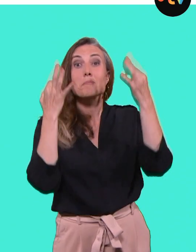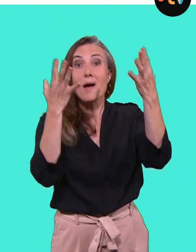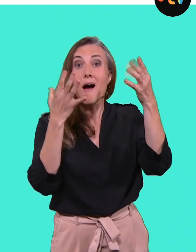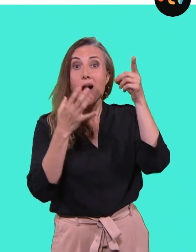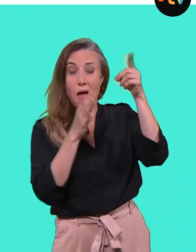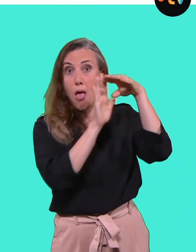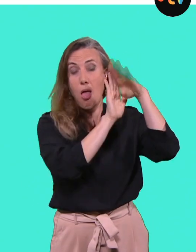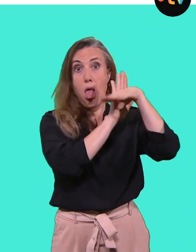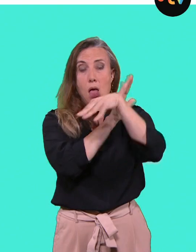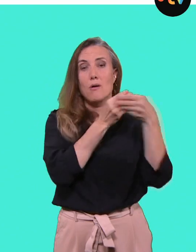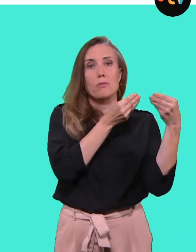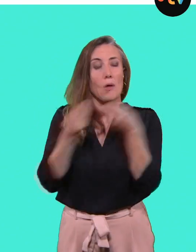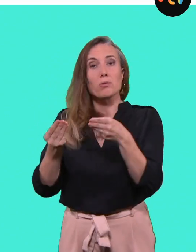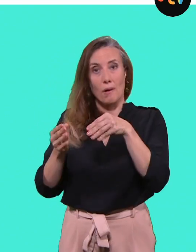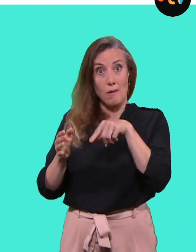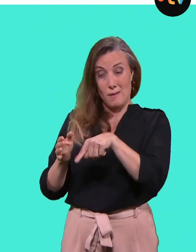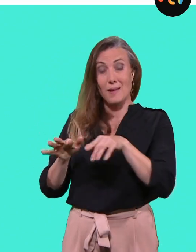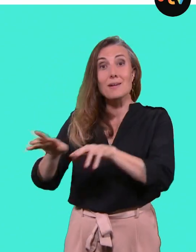Le climat déboussole le milieu agricole